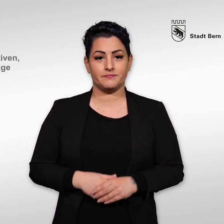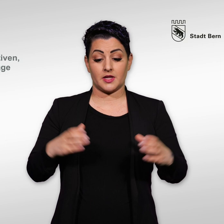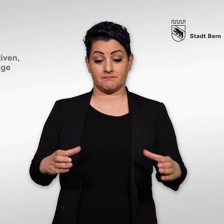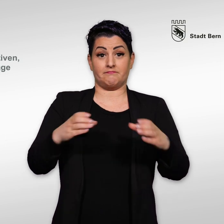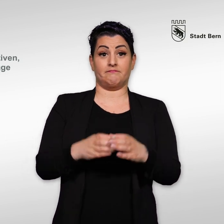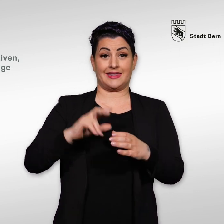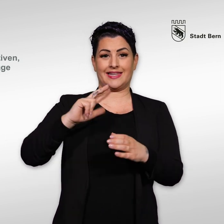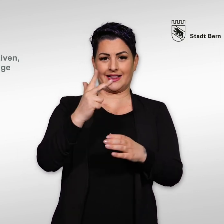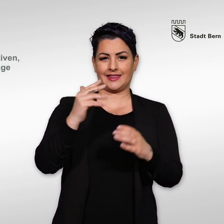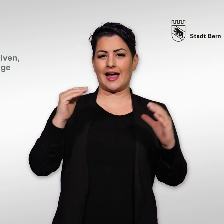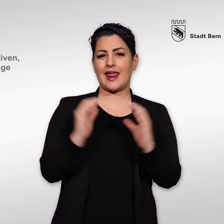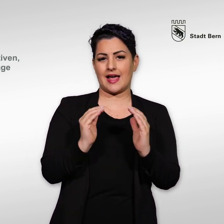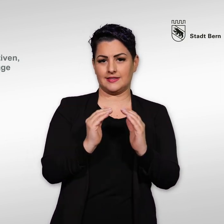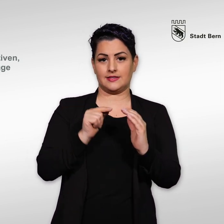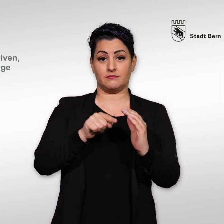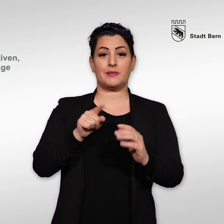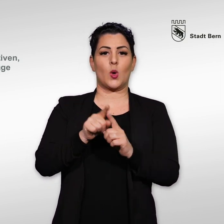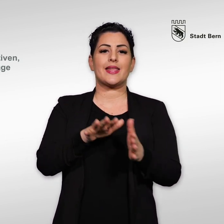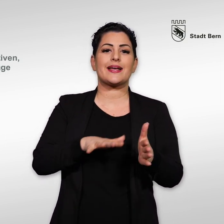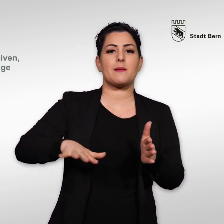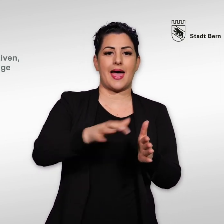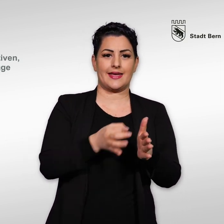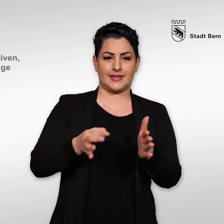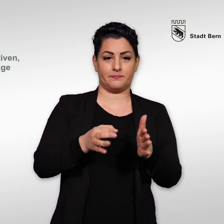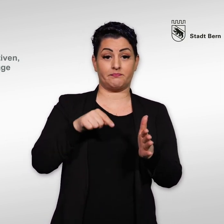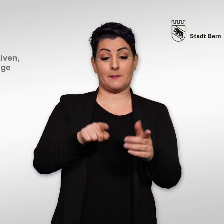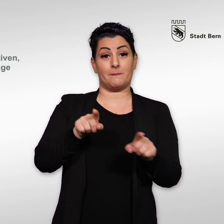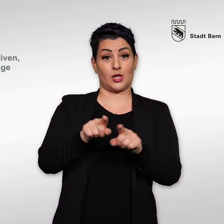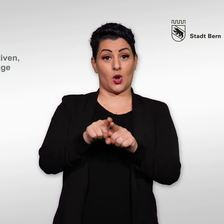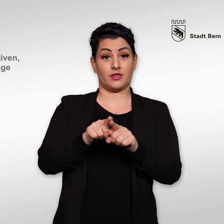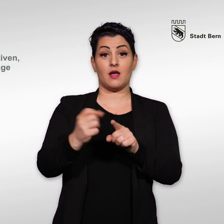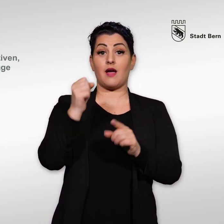Die kleinste Einheit bilden die Gemeinde.